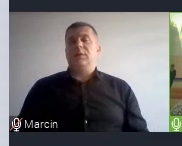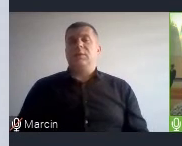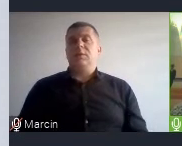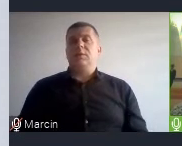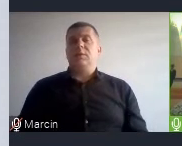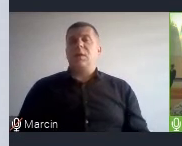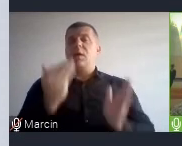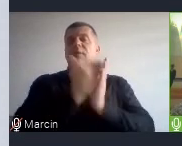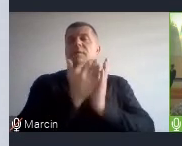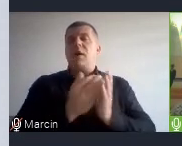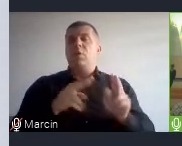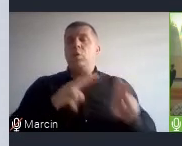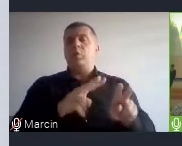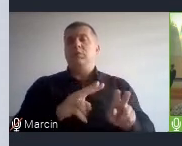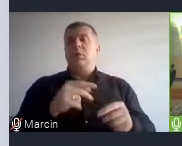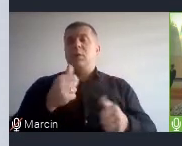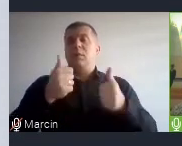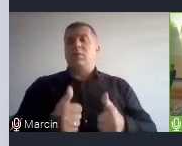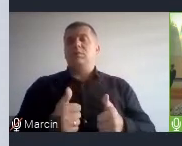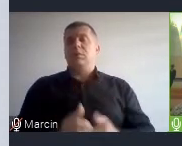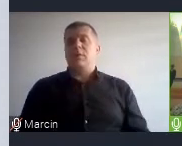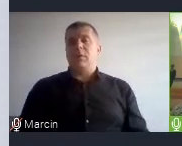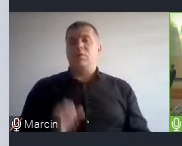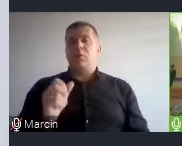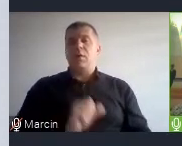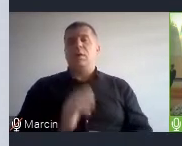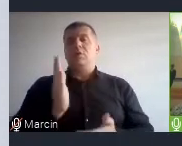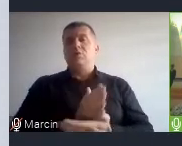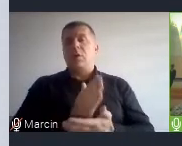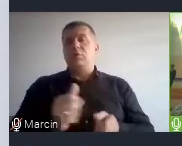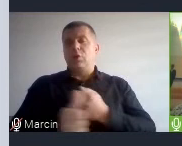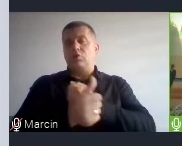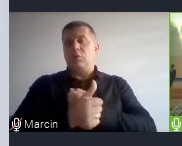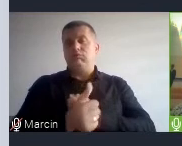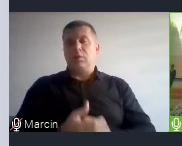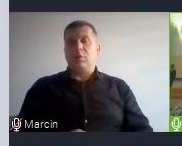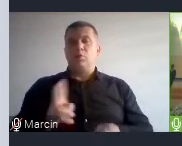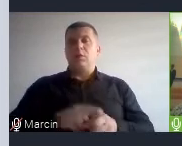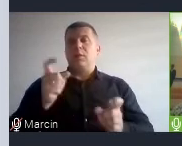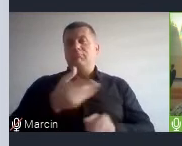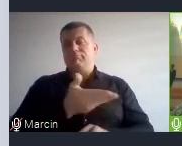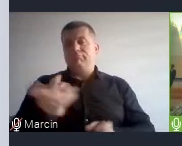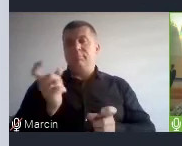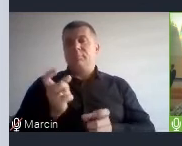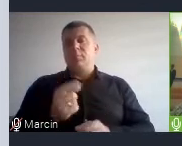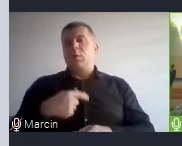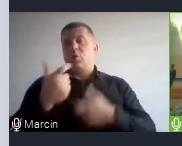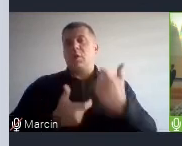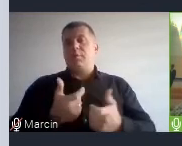Warunki udziału w postępowaniu, a to taka część dokumentacji w której Państwo określacie,